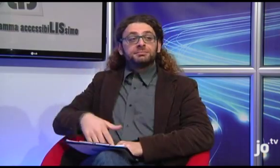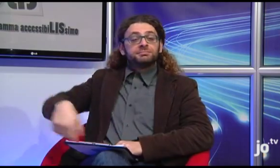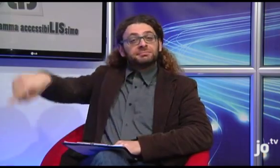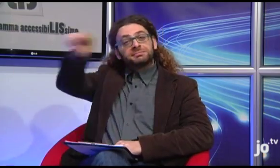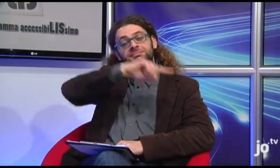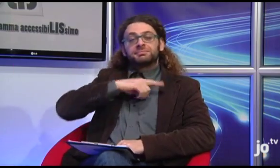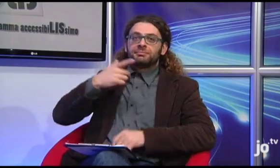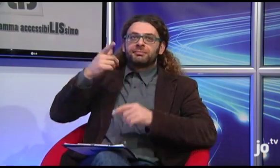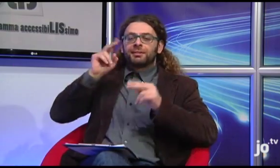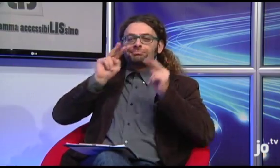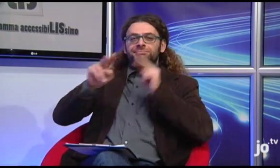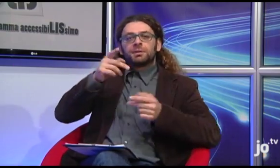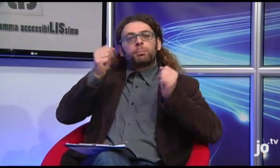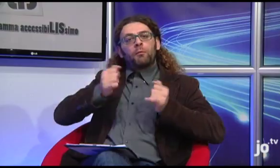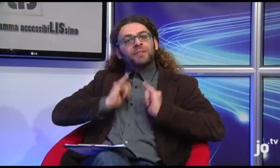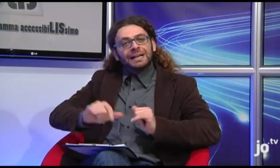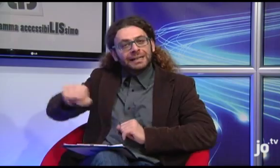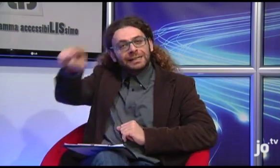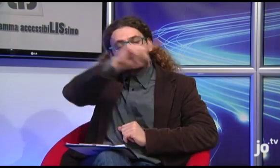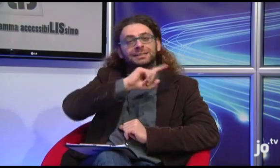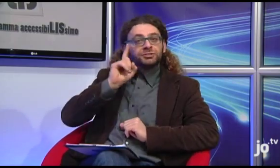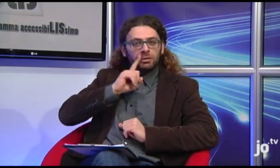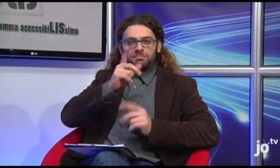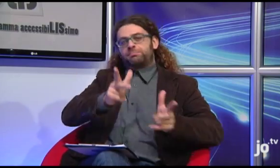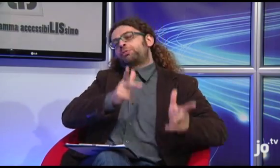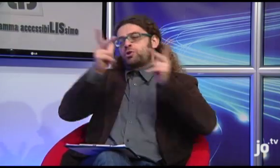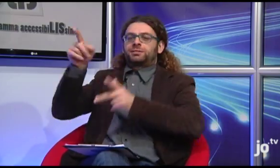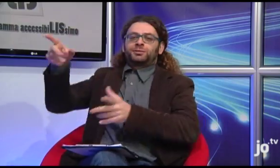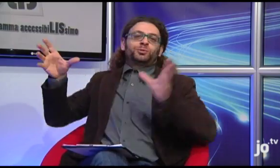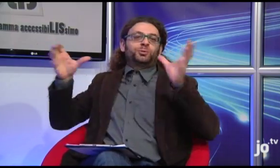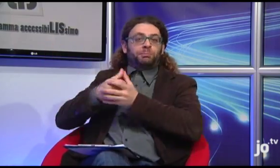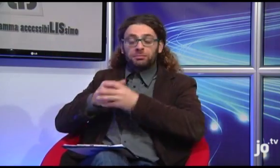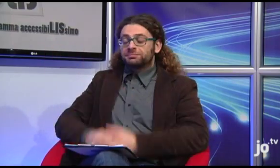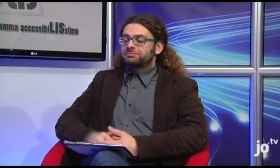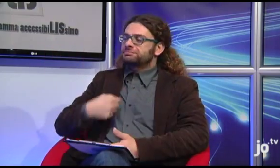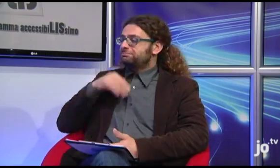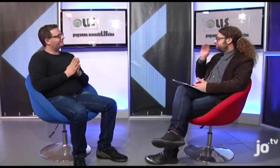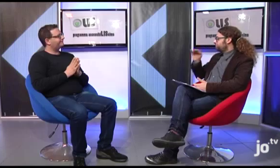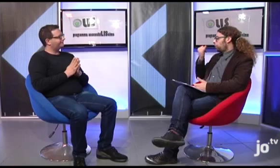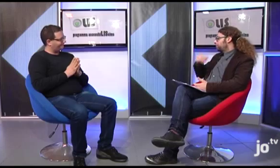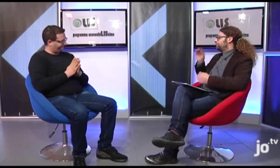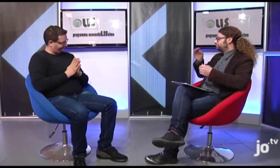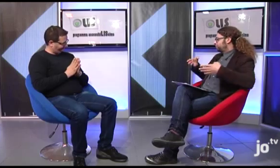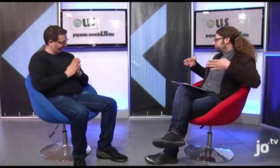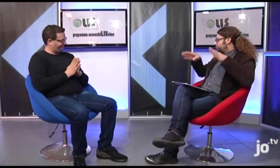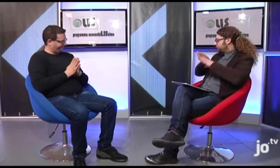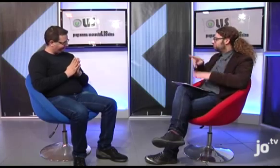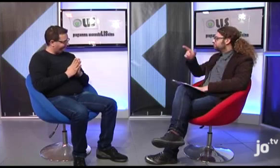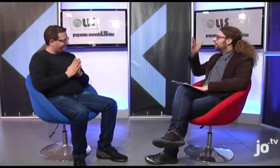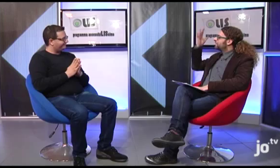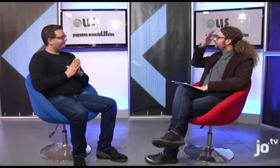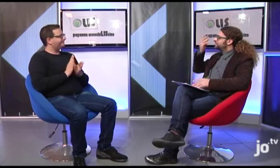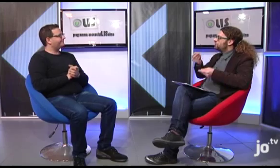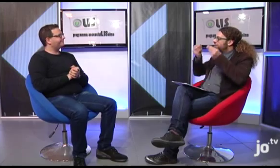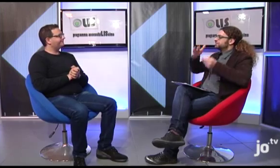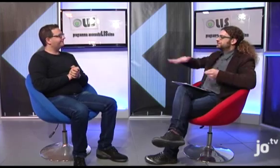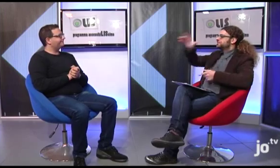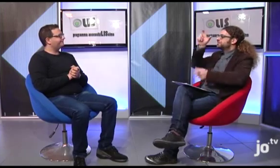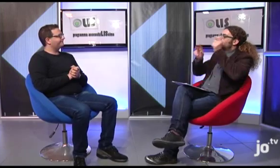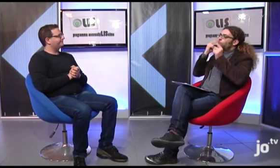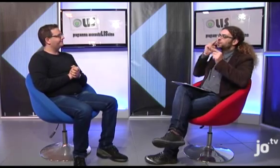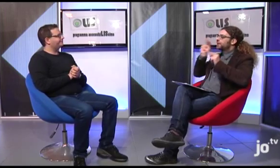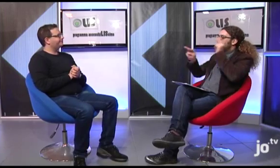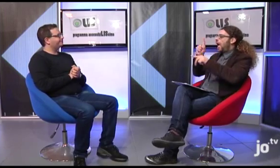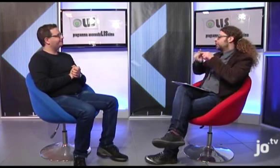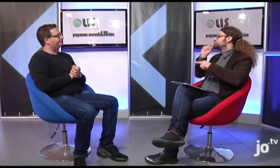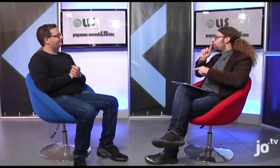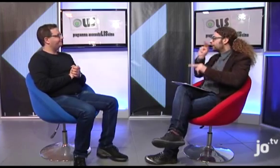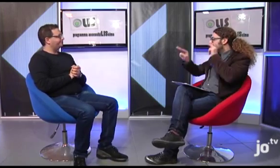Invito i telespettatori che hanno figli sordi a portali a conoscere questo gruppo.